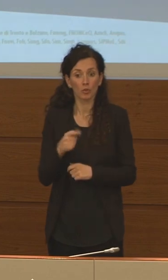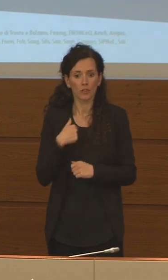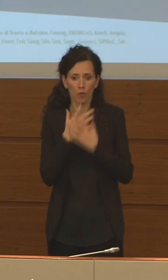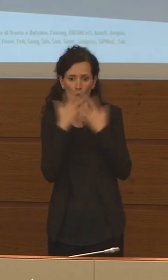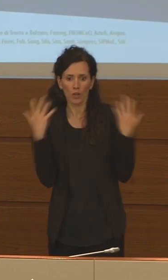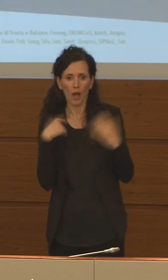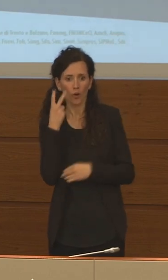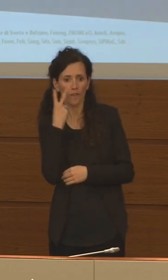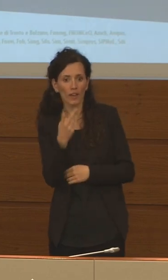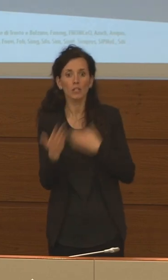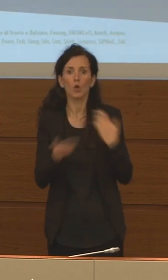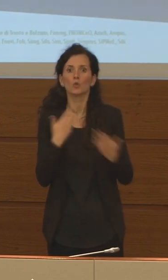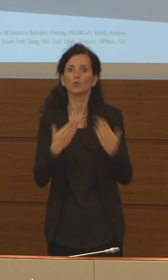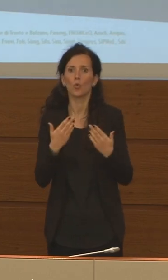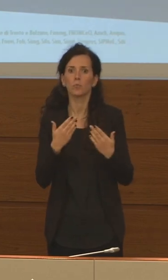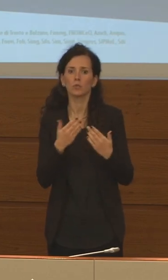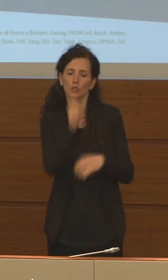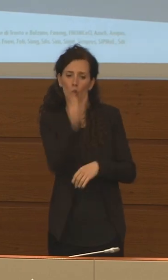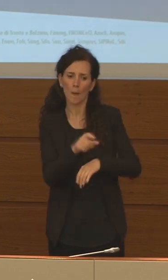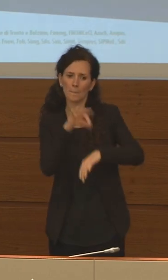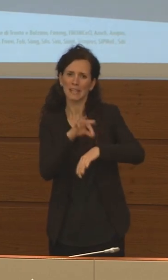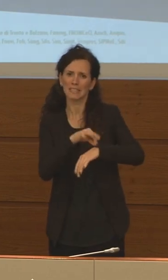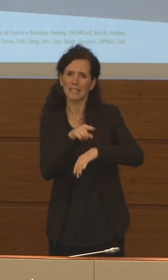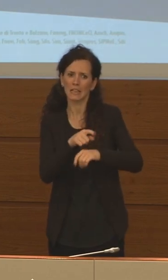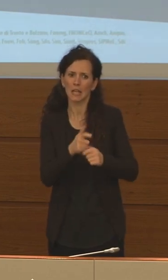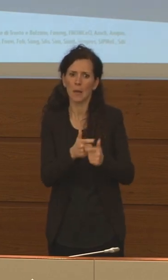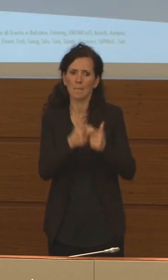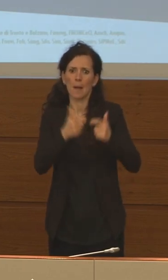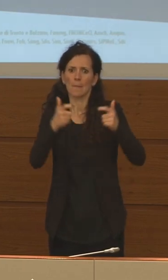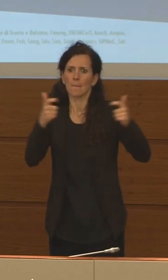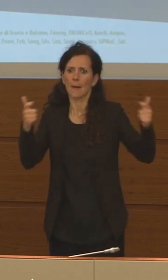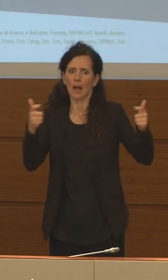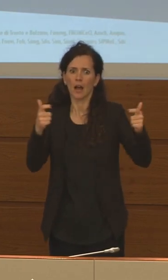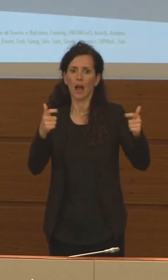momento in cui sta crescendo l'incidenza o quantomeno è cresciuta perché questo è